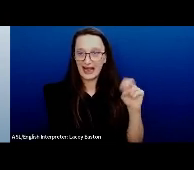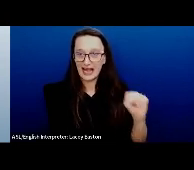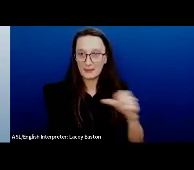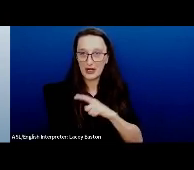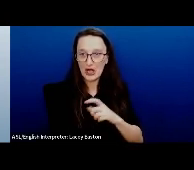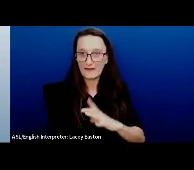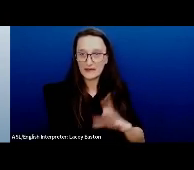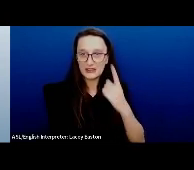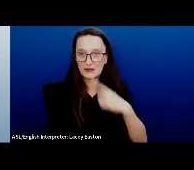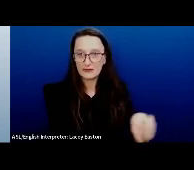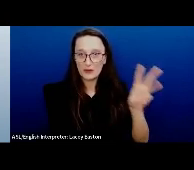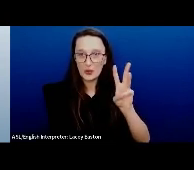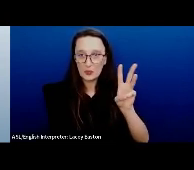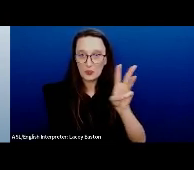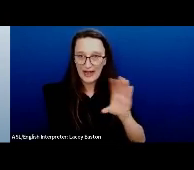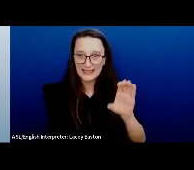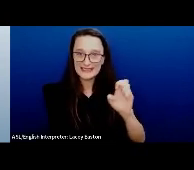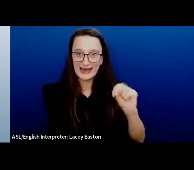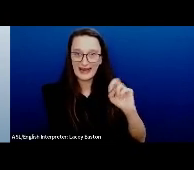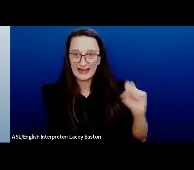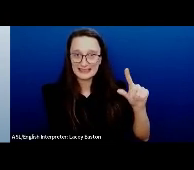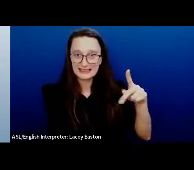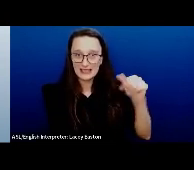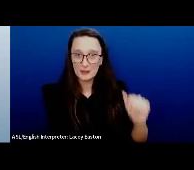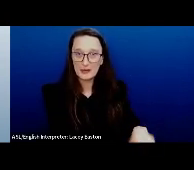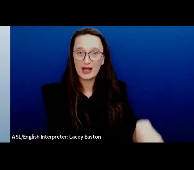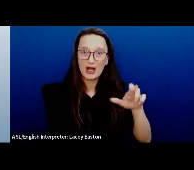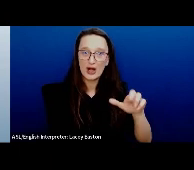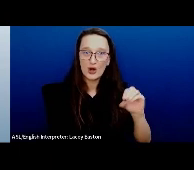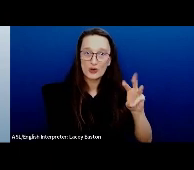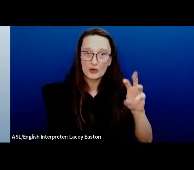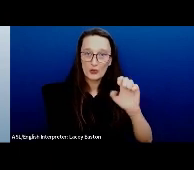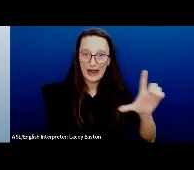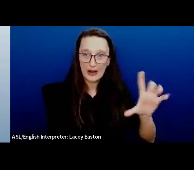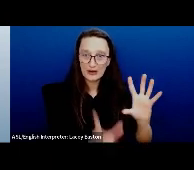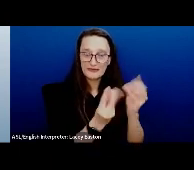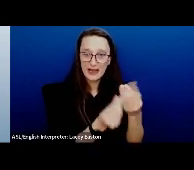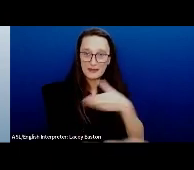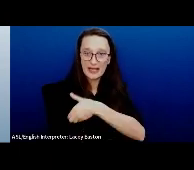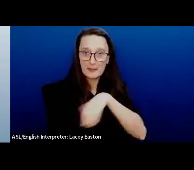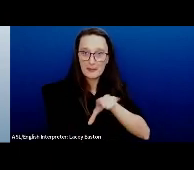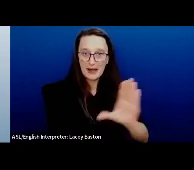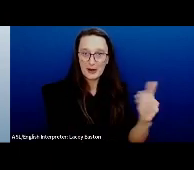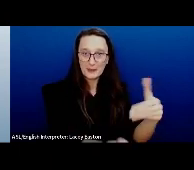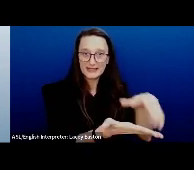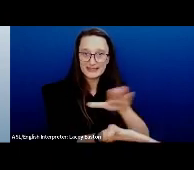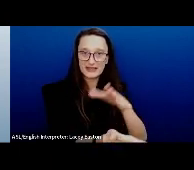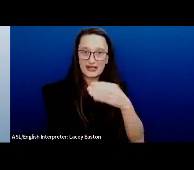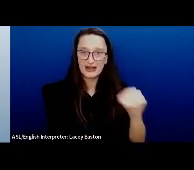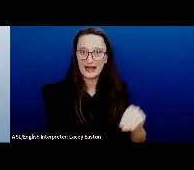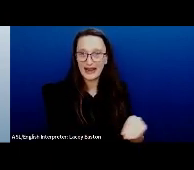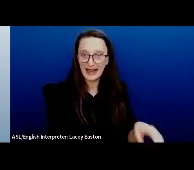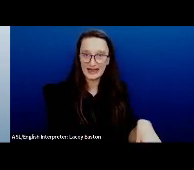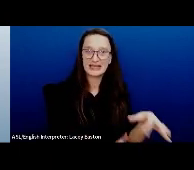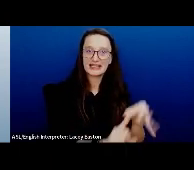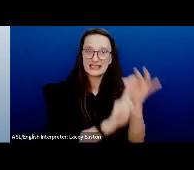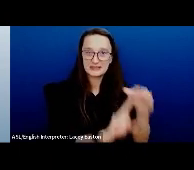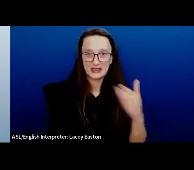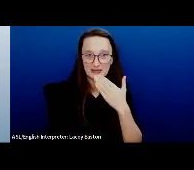y la consultora Monica Thoma y un agradecimiento especial a Mouna Raad de parte de Parents Helping Parents y